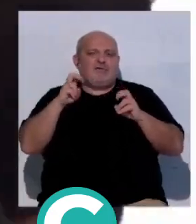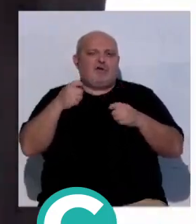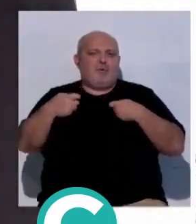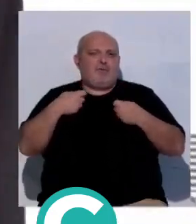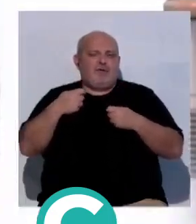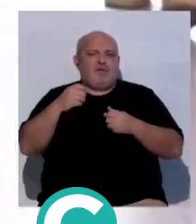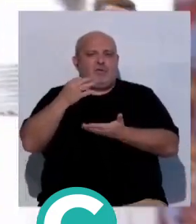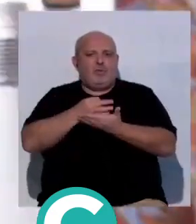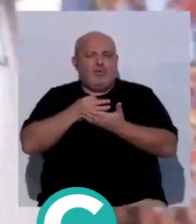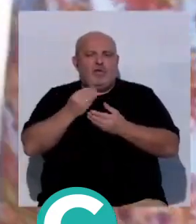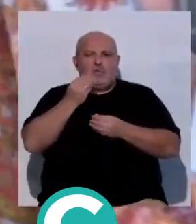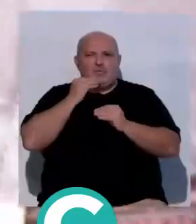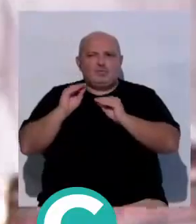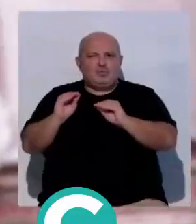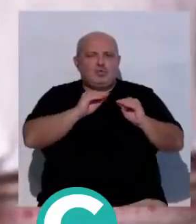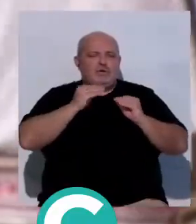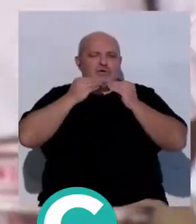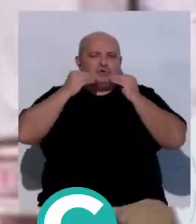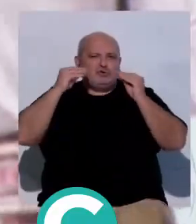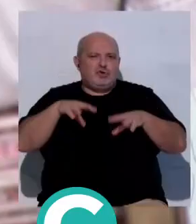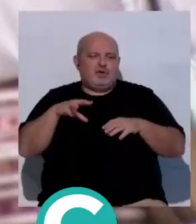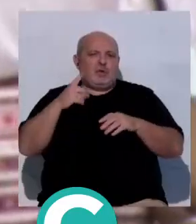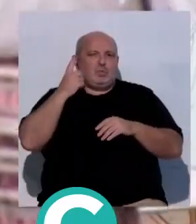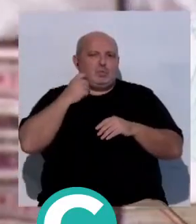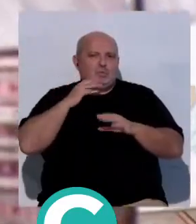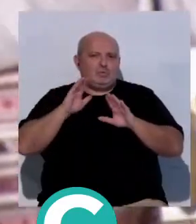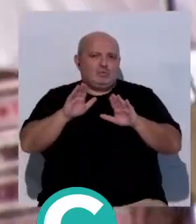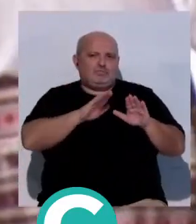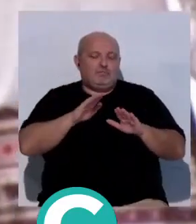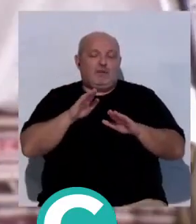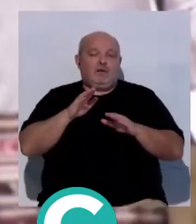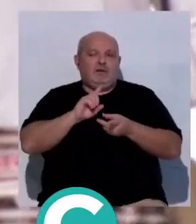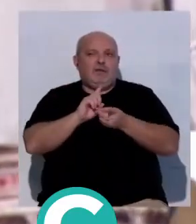la ciudad de su gastronomía de su historia y de sus costumbres ya que se quiere transmitir que